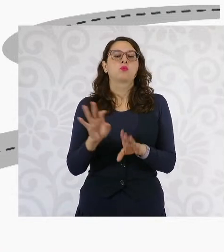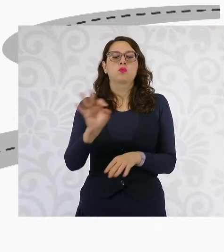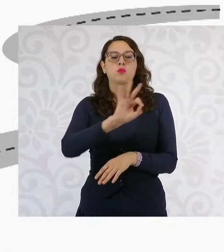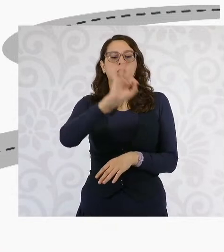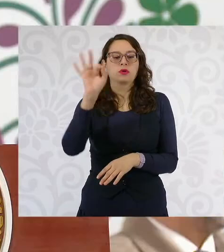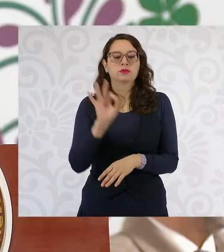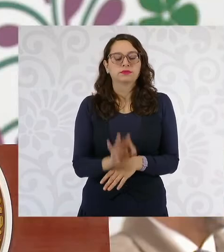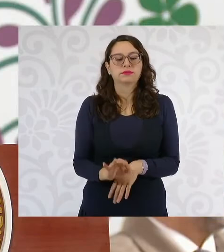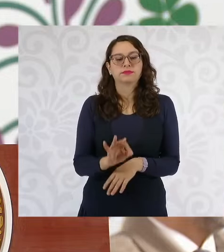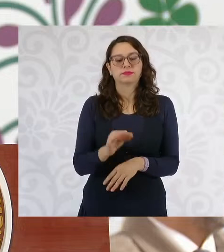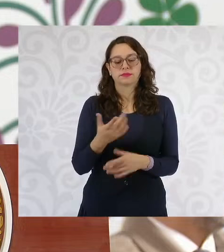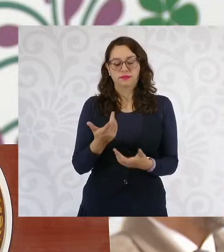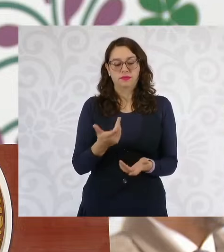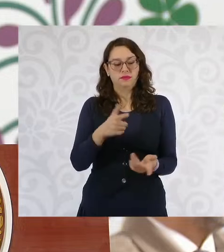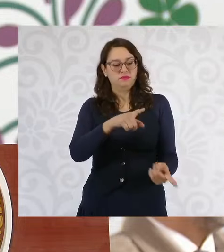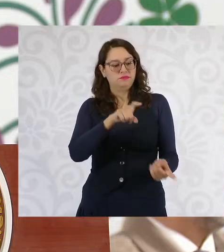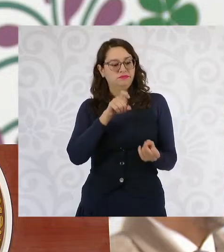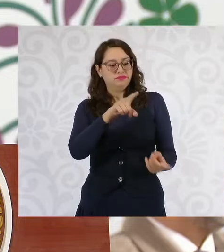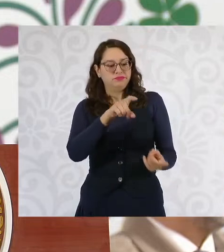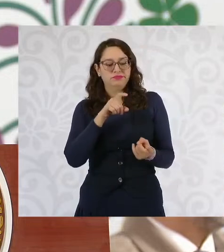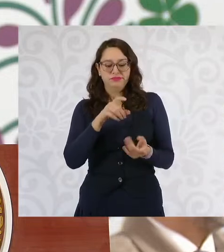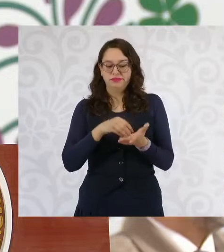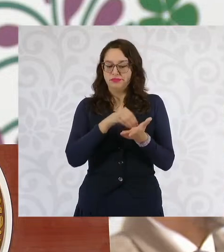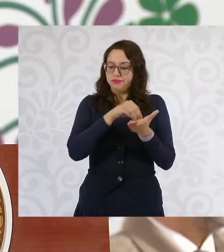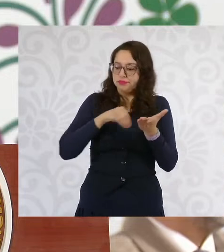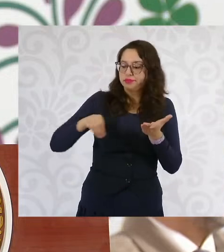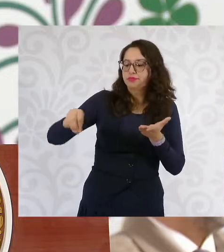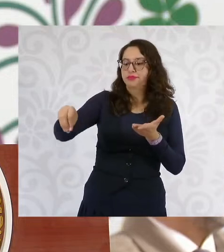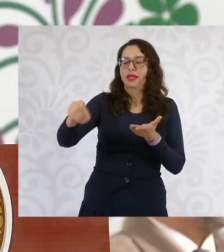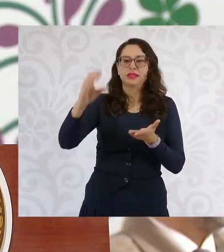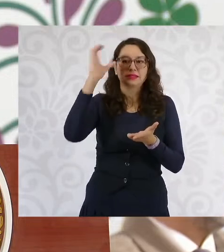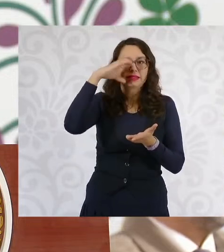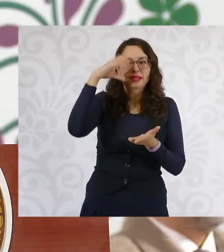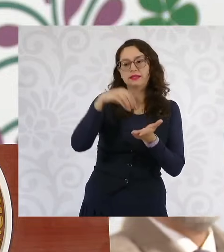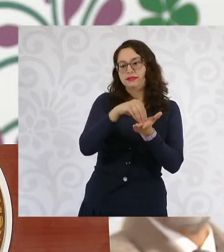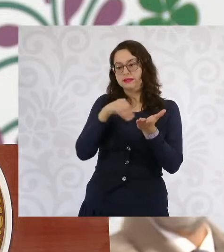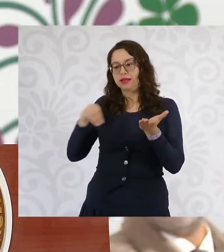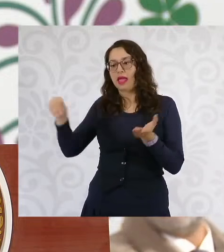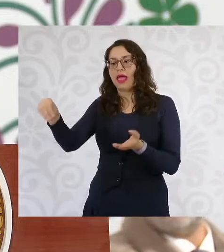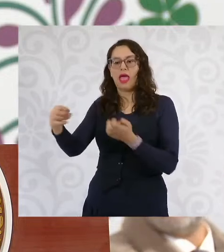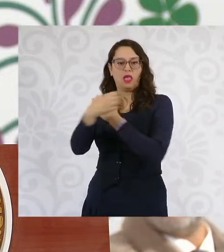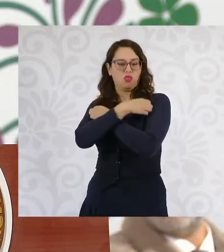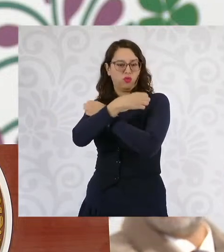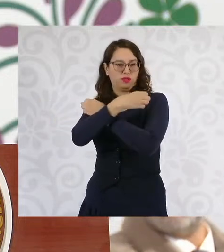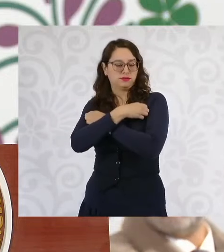obtenidos a la ciencia y a la educación con este proyecto se pone de manifiesto que la vinculación